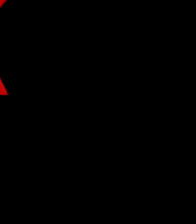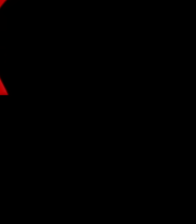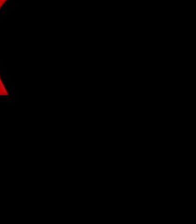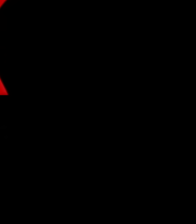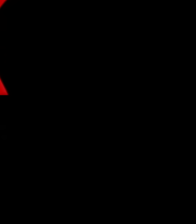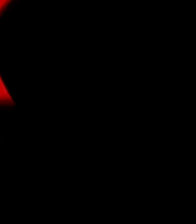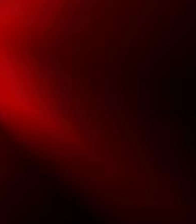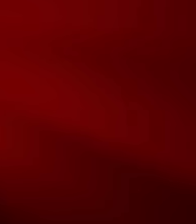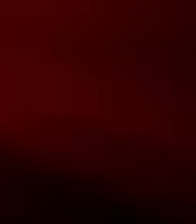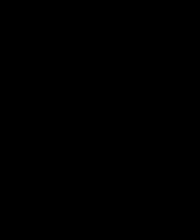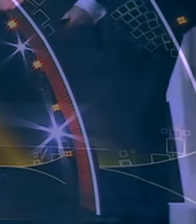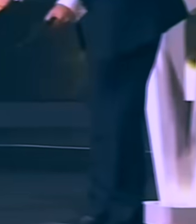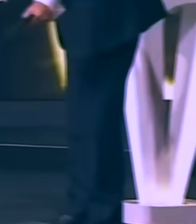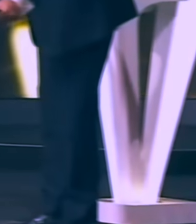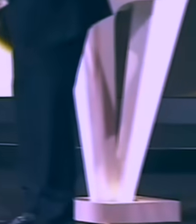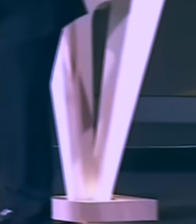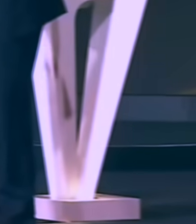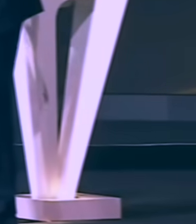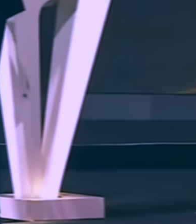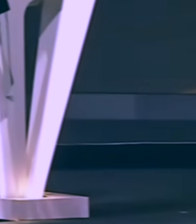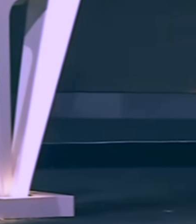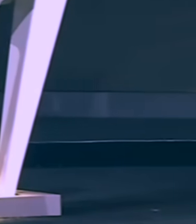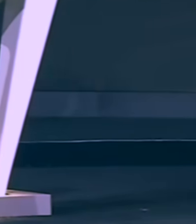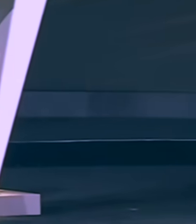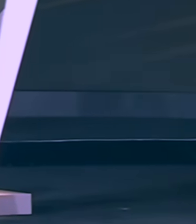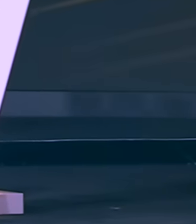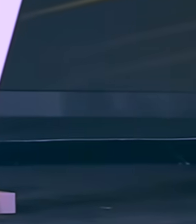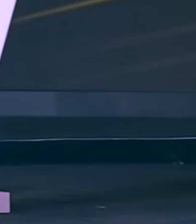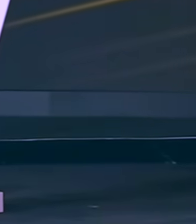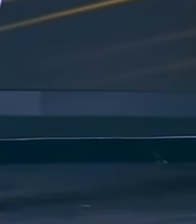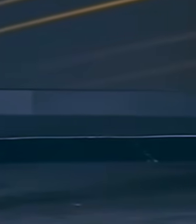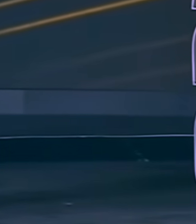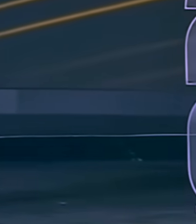[Música] [Aplausos] Claudia Shainbound viajó hasta Washington DC para estar